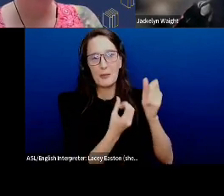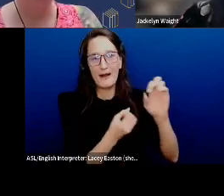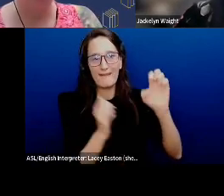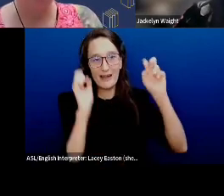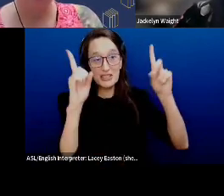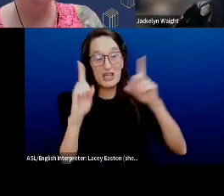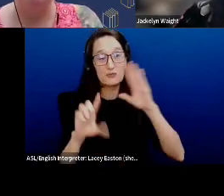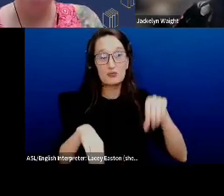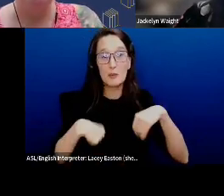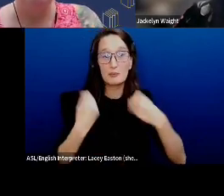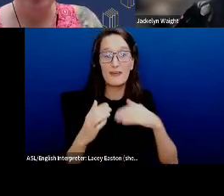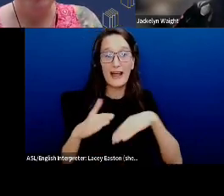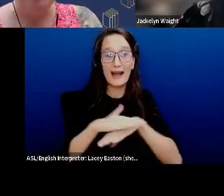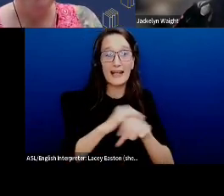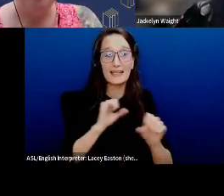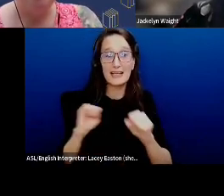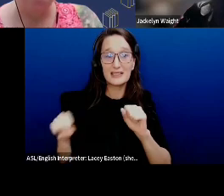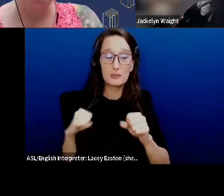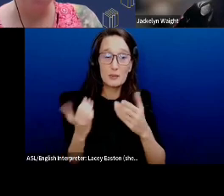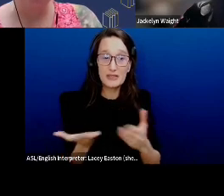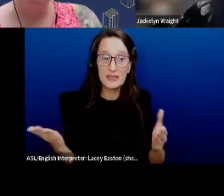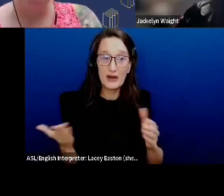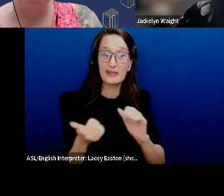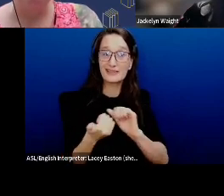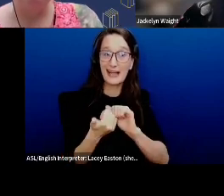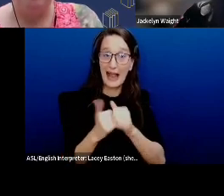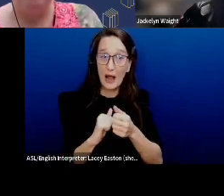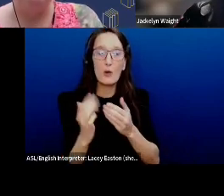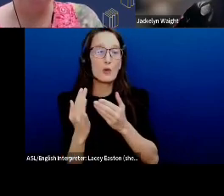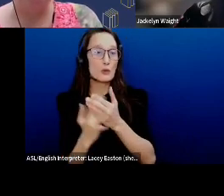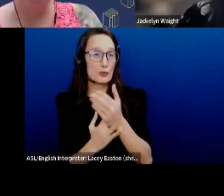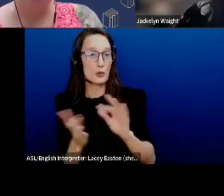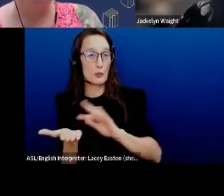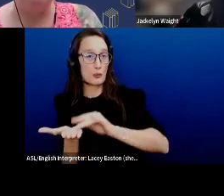mediante la distribución en braille y letra grande, o mediante archivos electrónicos que los usuarios